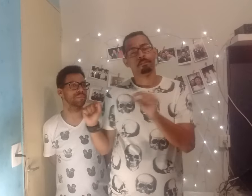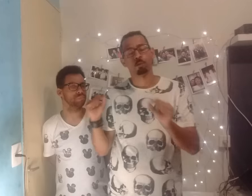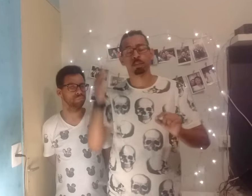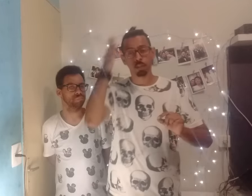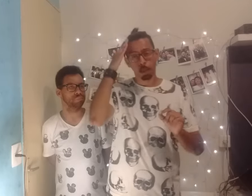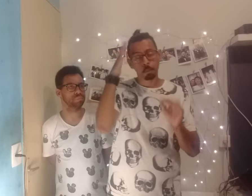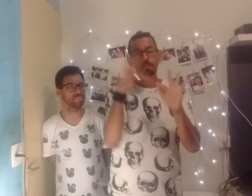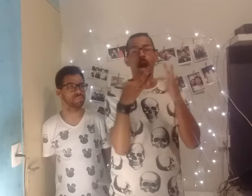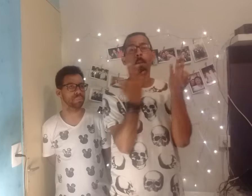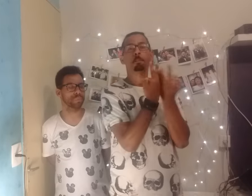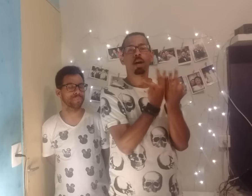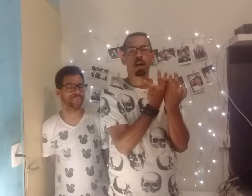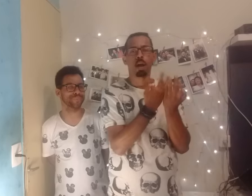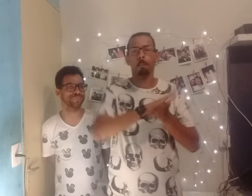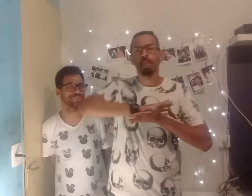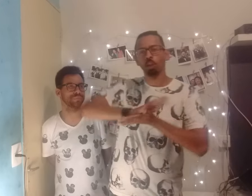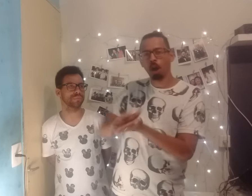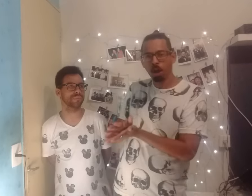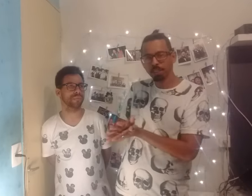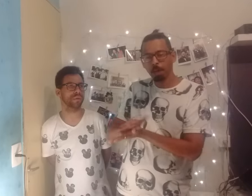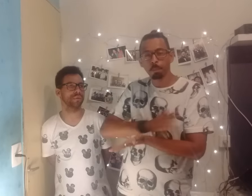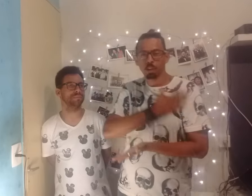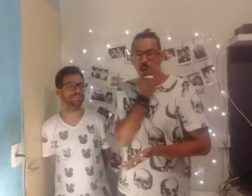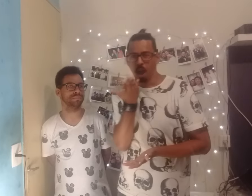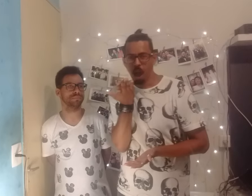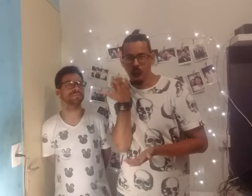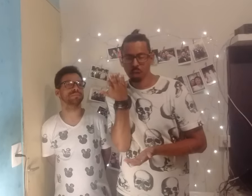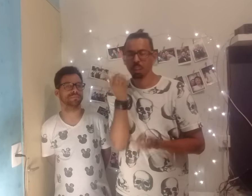que motivo família homofobia e preconceito gays , não aceita ..